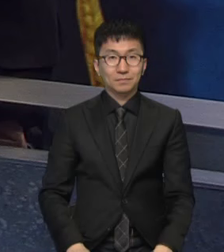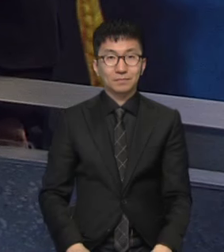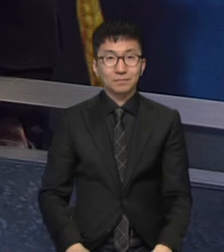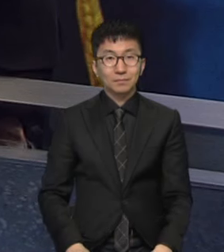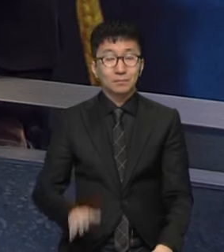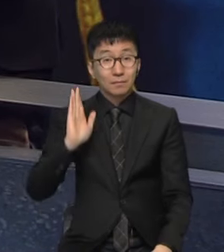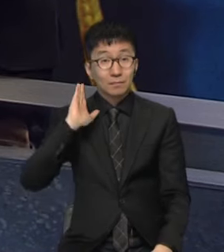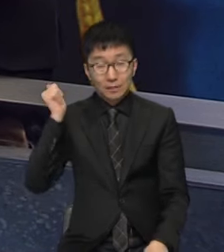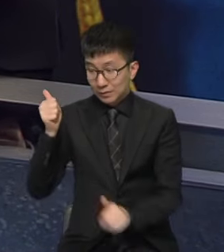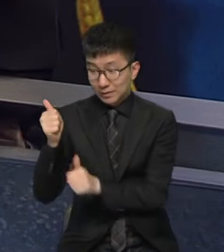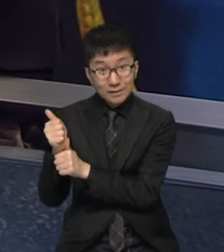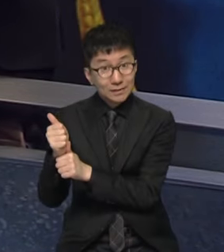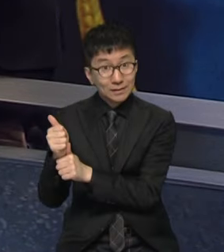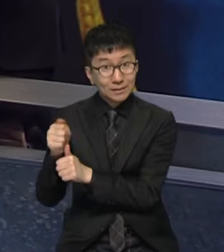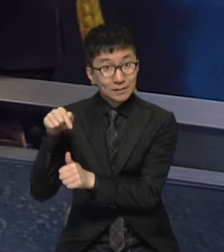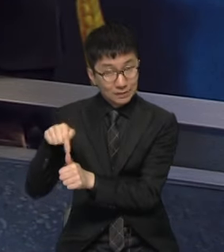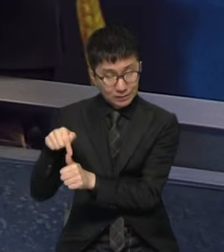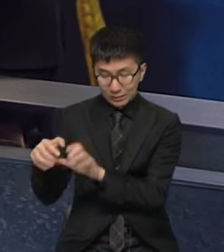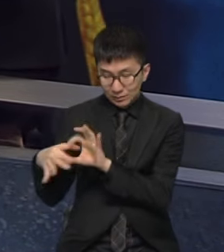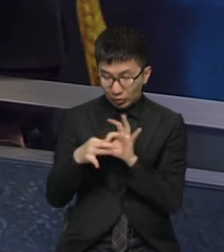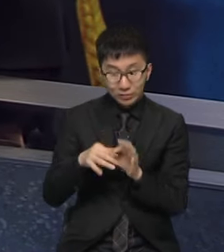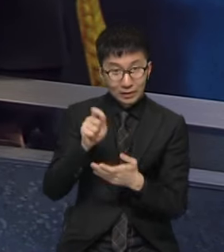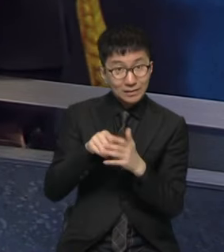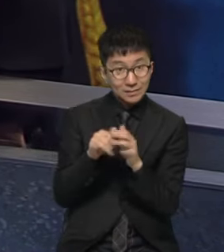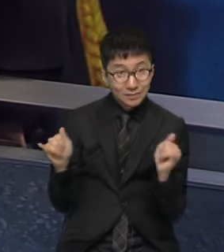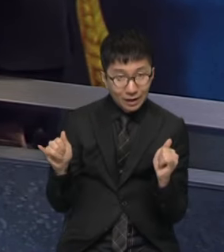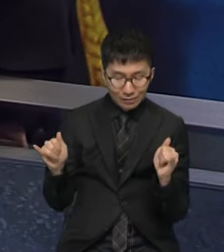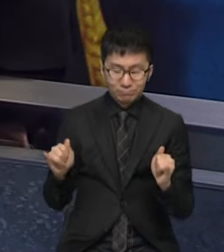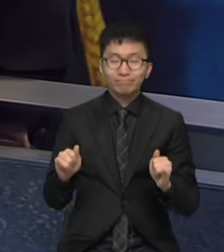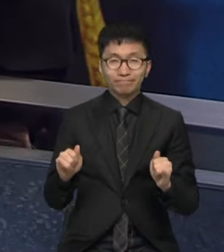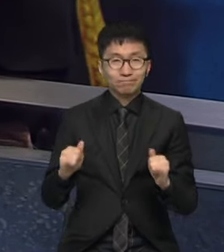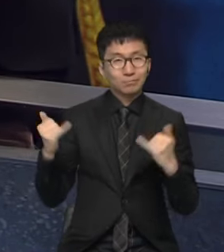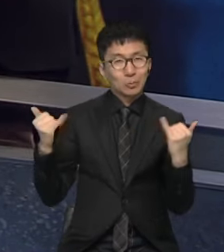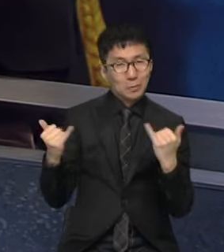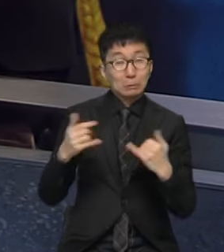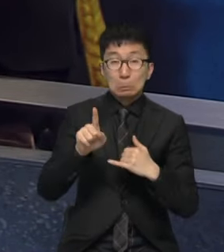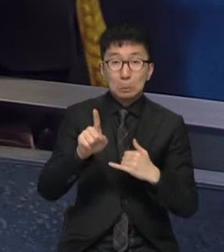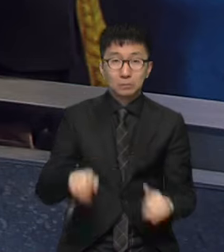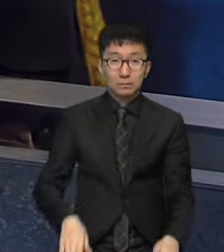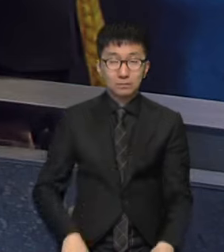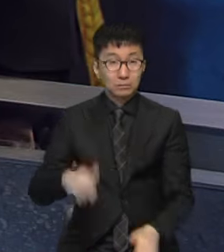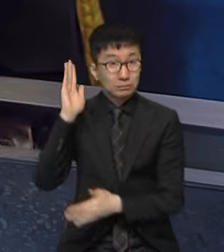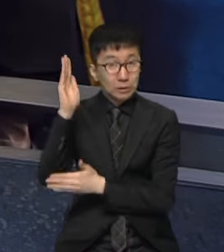(앵커) 이번에는 대통령실 취재 기자를 연결해서 대국민담화 배경과 함께 앞으로 협상 가능성까지 짚어봤습니다.